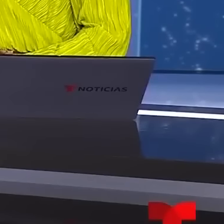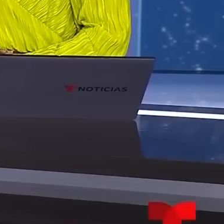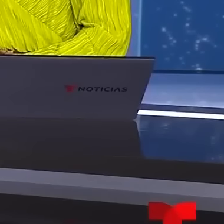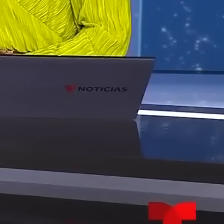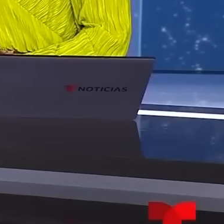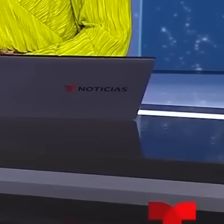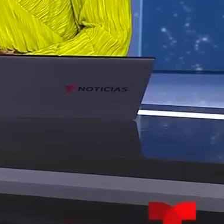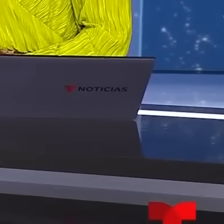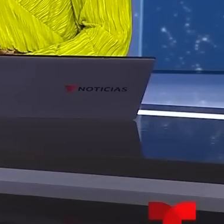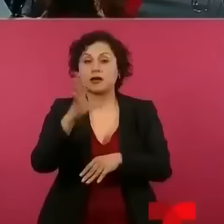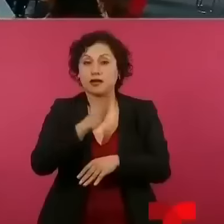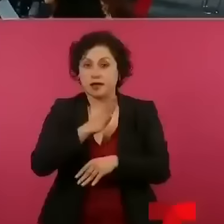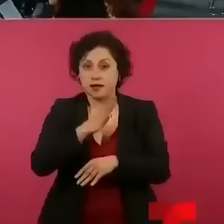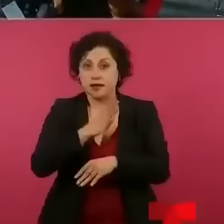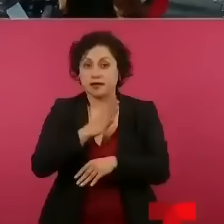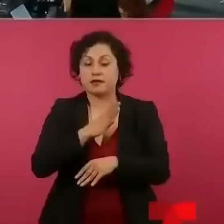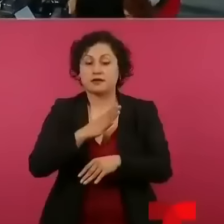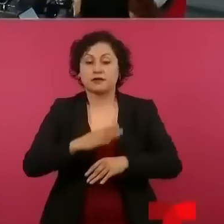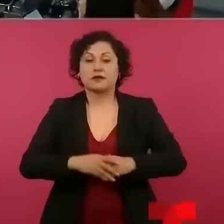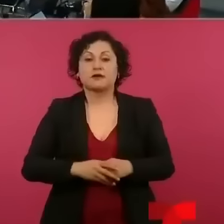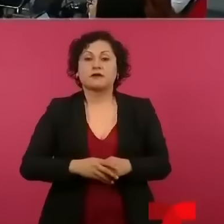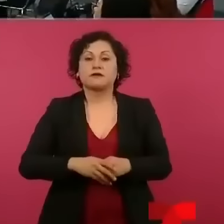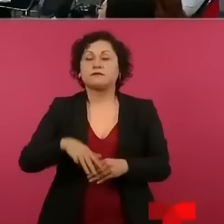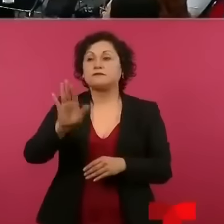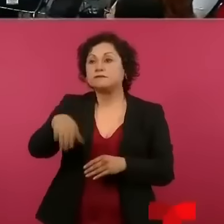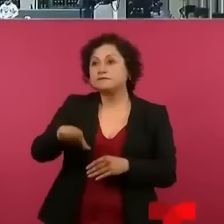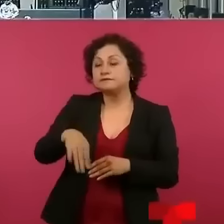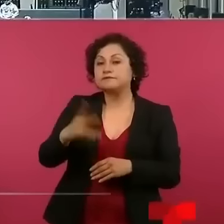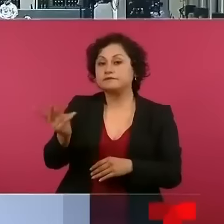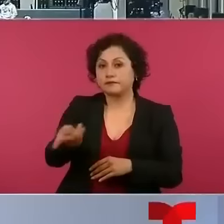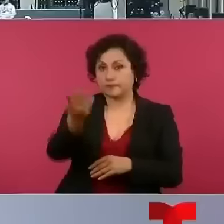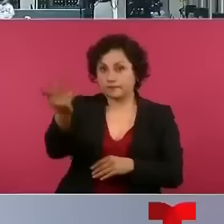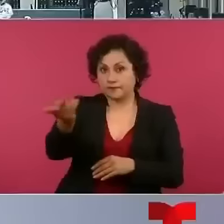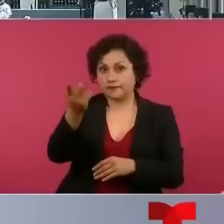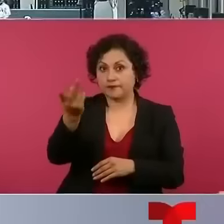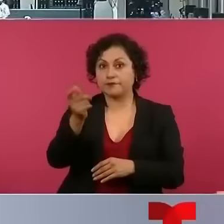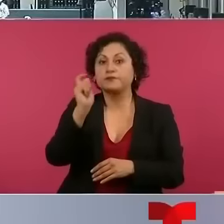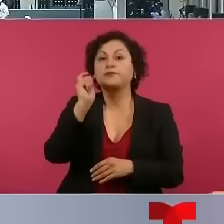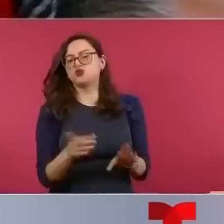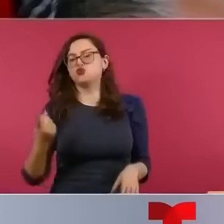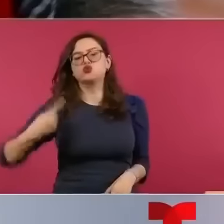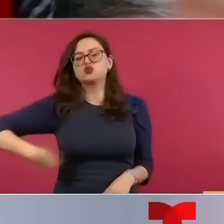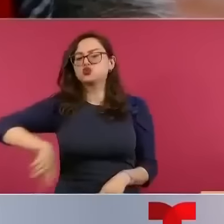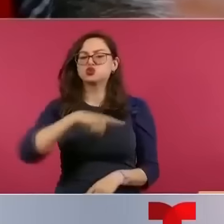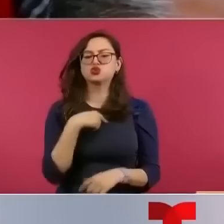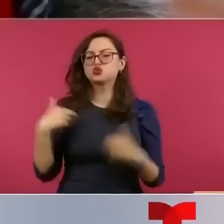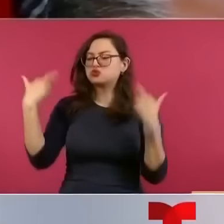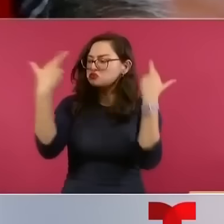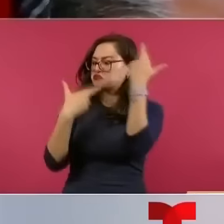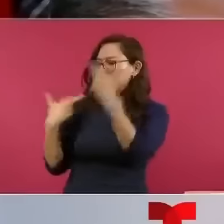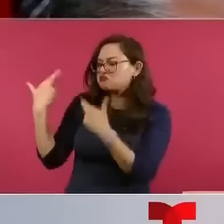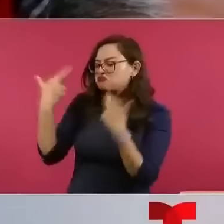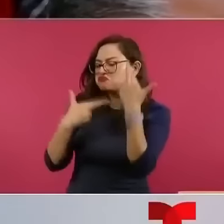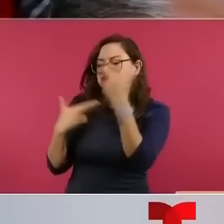MÉXICO. Y SOBRE SU REACCIÓN A LAS PRESIONES QUE ESTADOS UNIDOS HA HECHO SOBRE MÉXICO A PR PROPÓSITO DE CRISIS MIGRATORIA